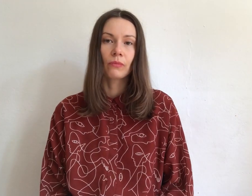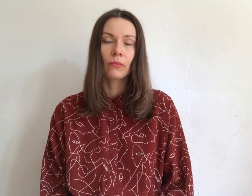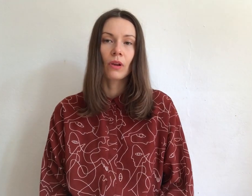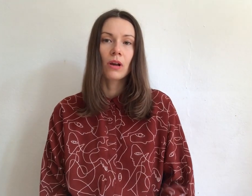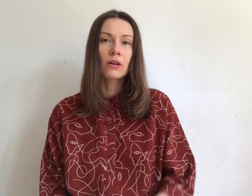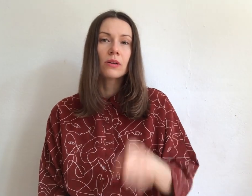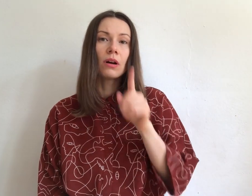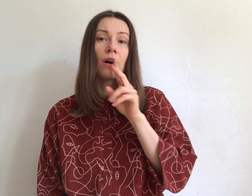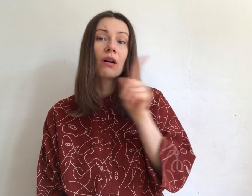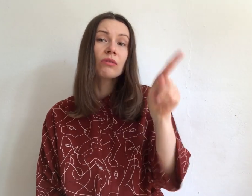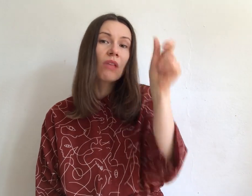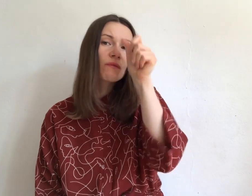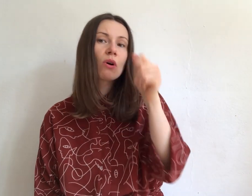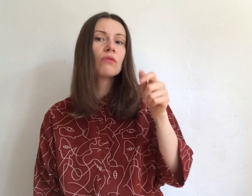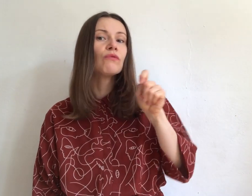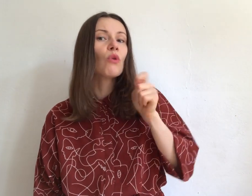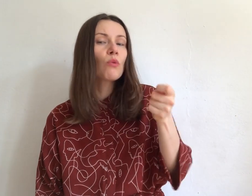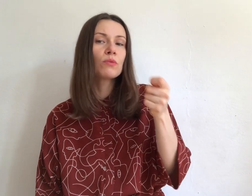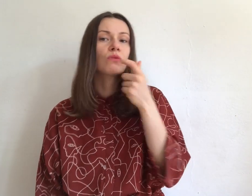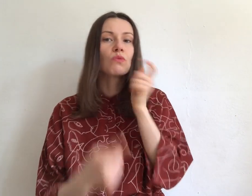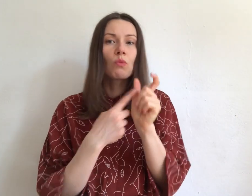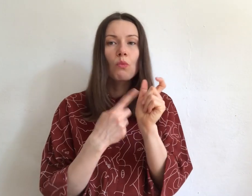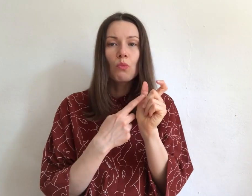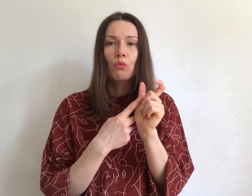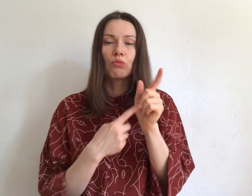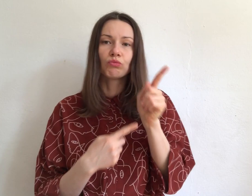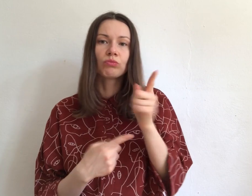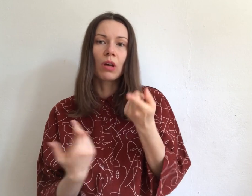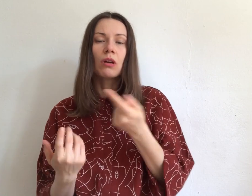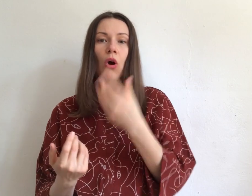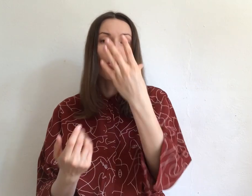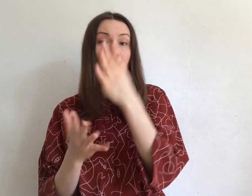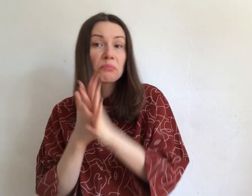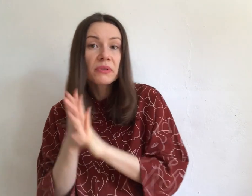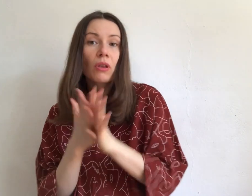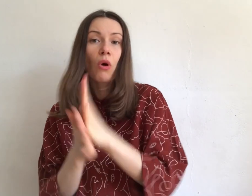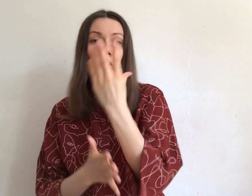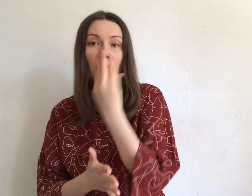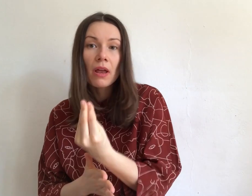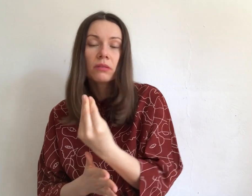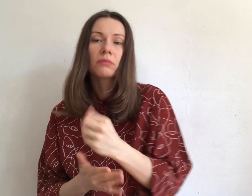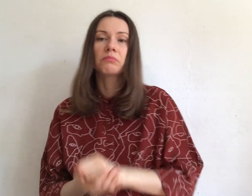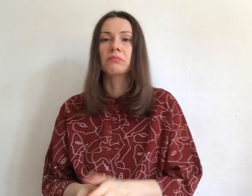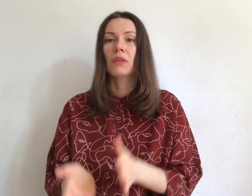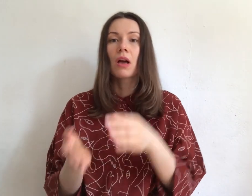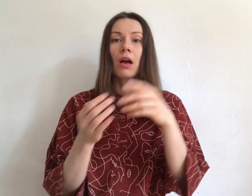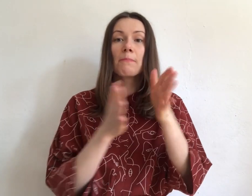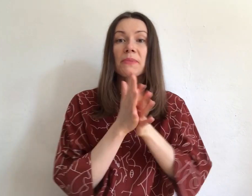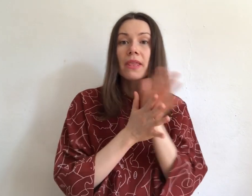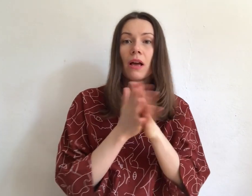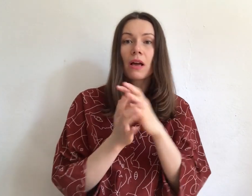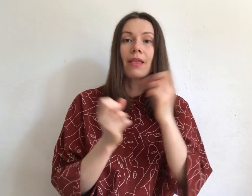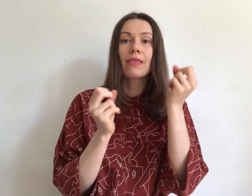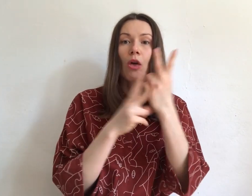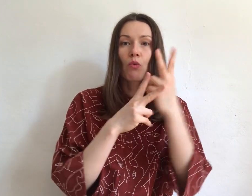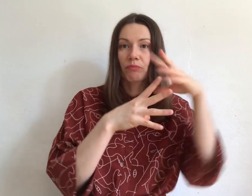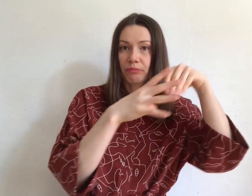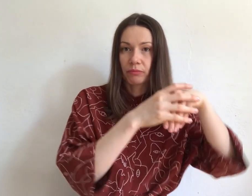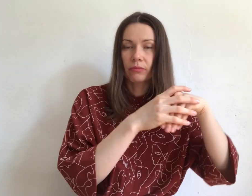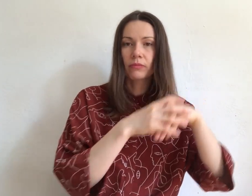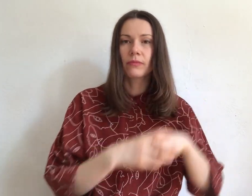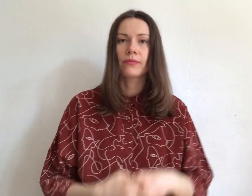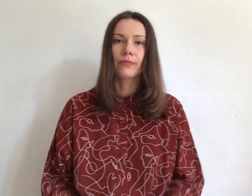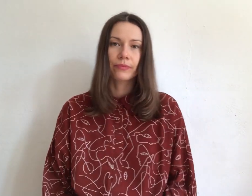Nazywana ta forma określona jest tak jak: miganie obrazowe, kinematograficzne.